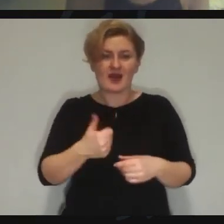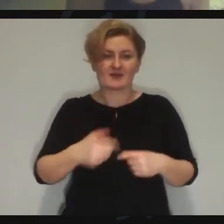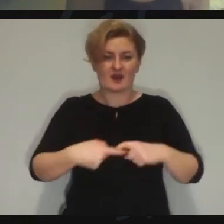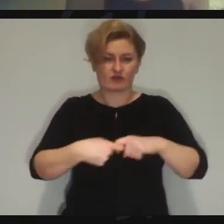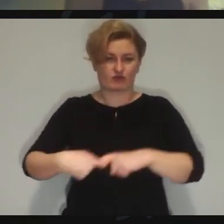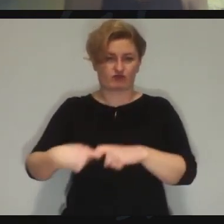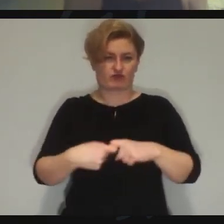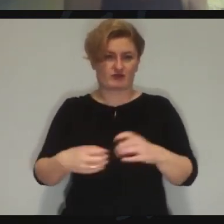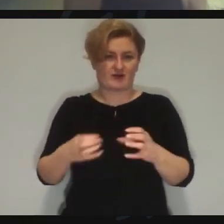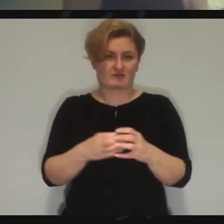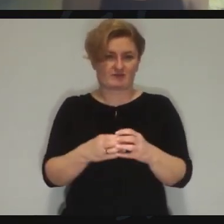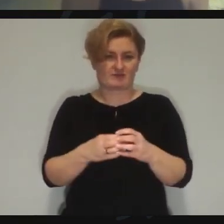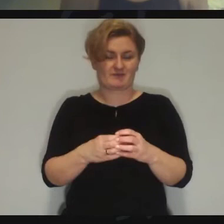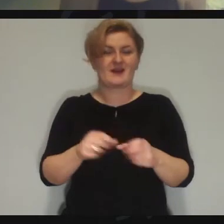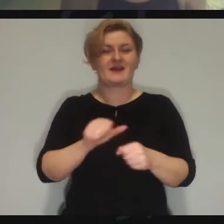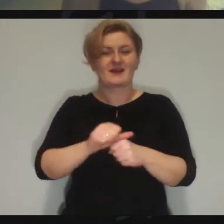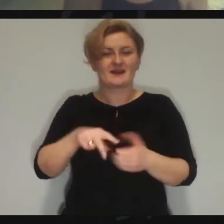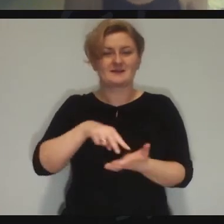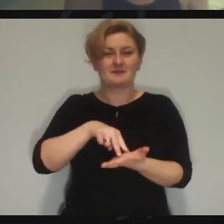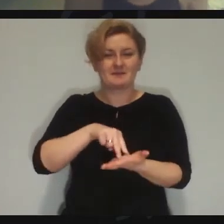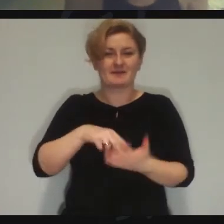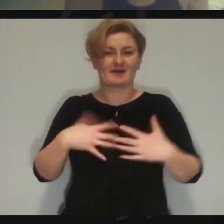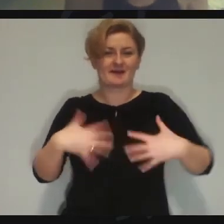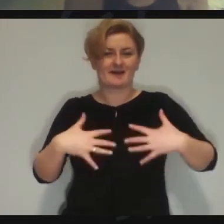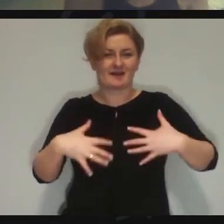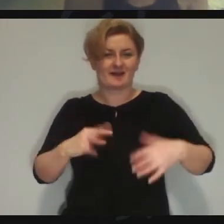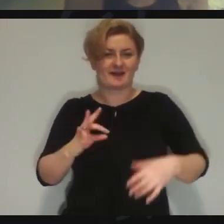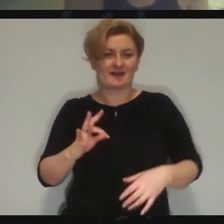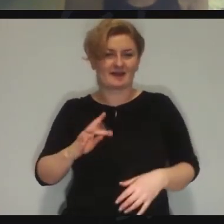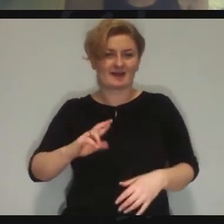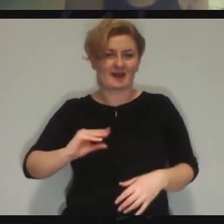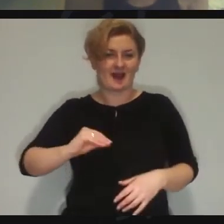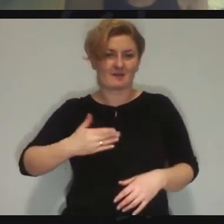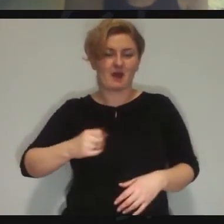Jest na pewno trema, duże problemy z emocjami.